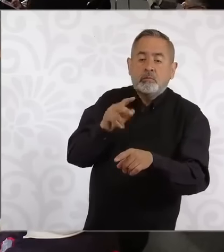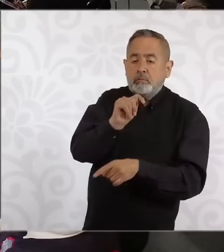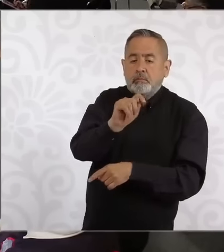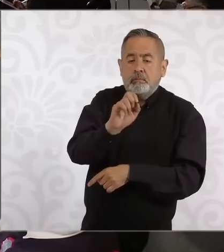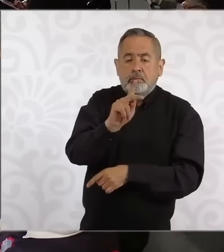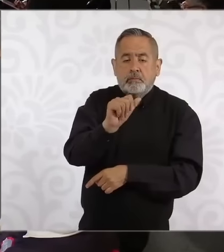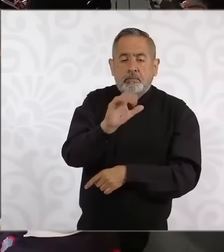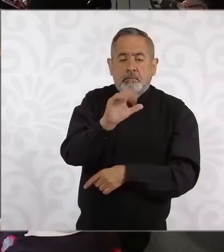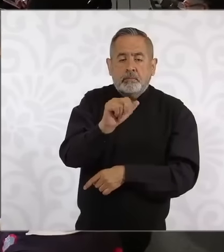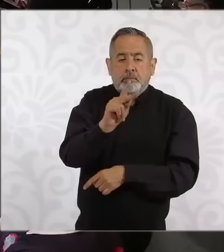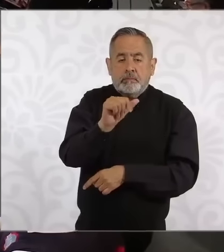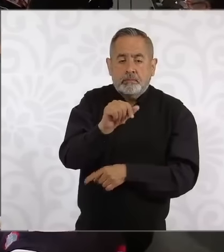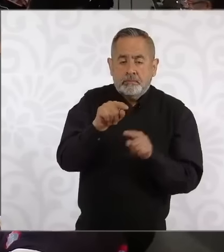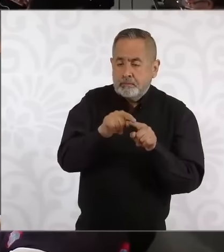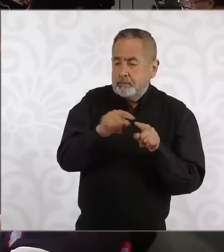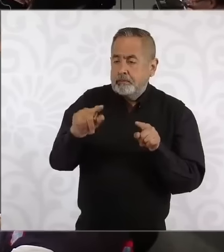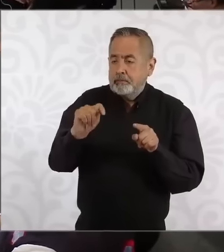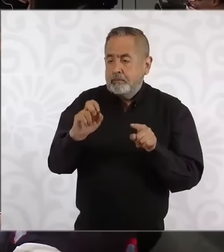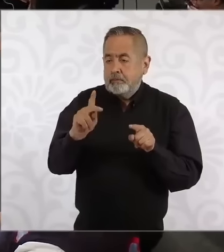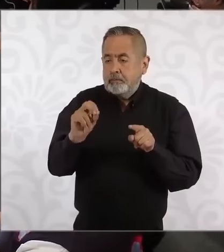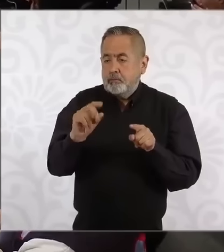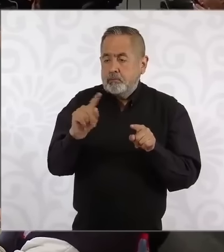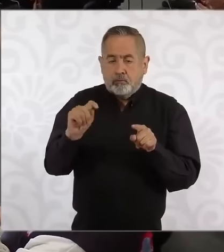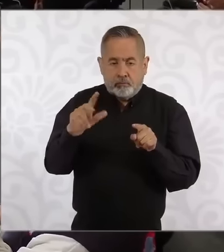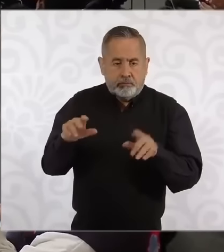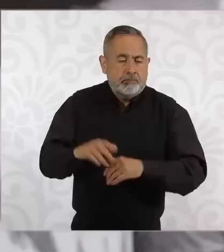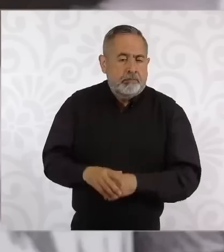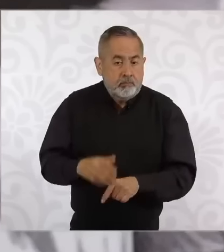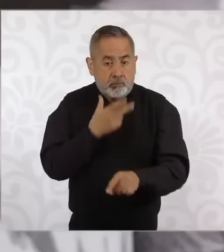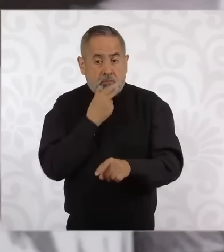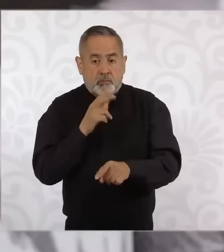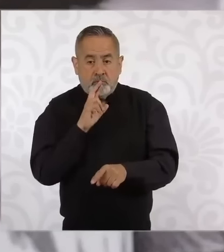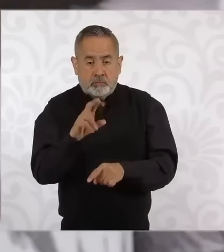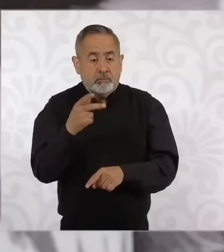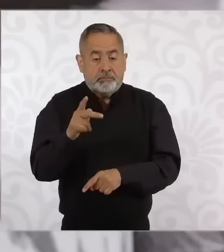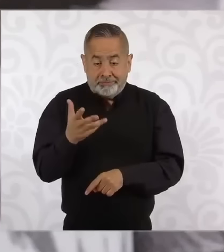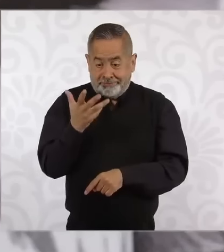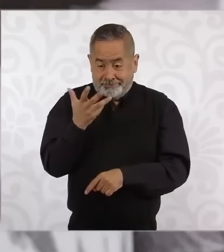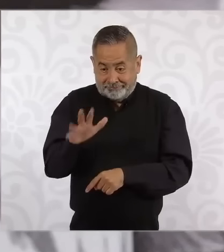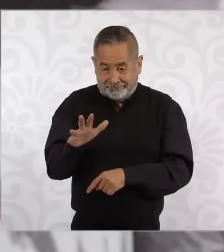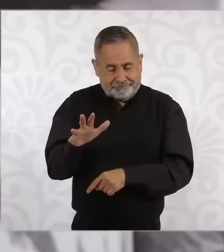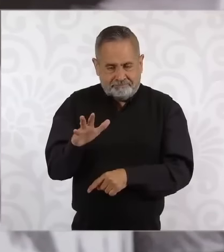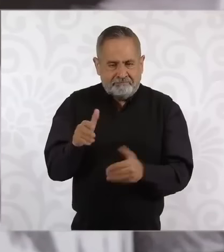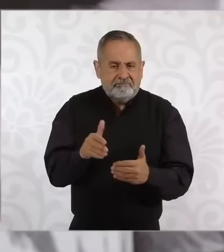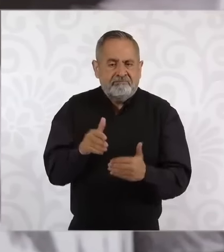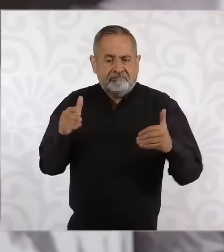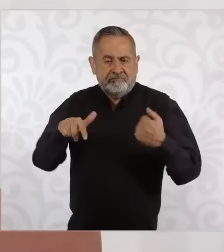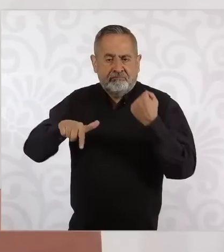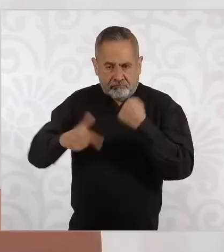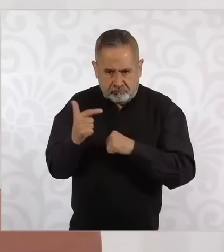perdón, el de es una ampliación de 10 a 12 carriles con calles laterales. Estamos esperando